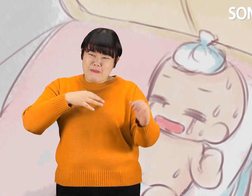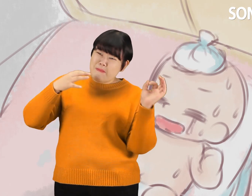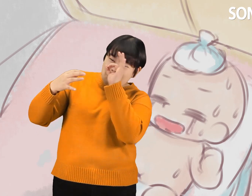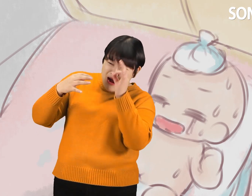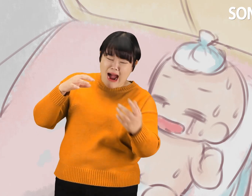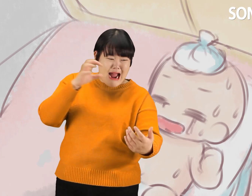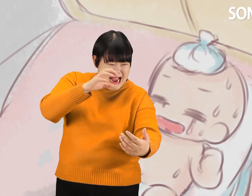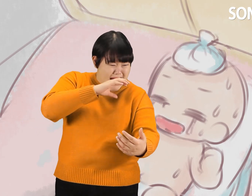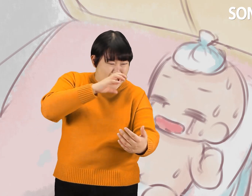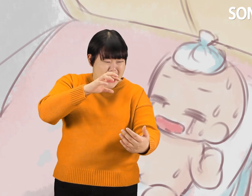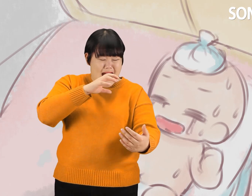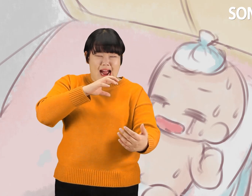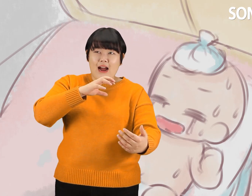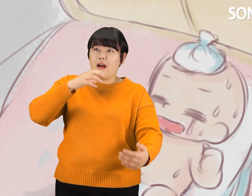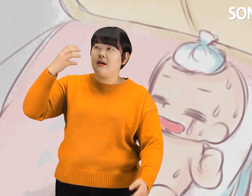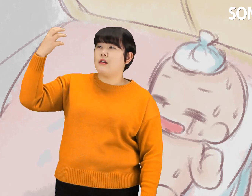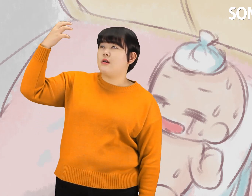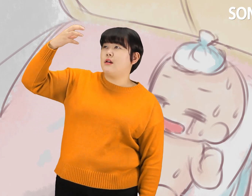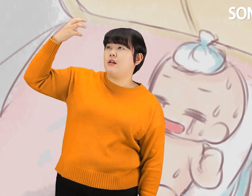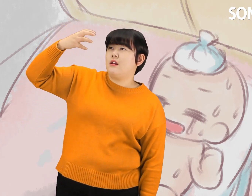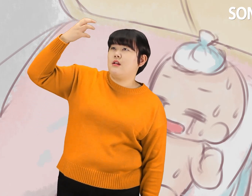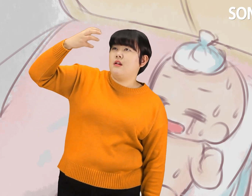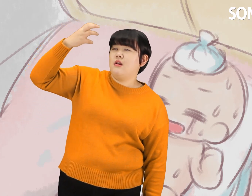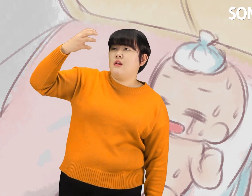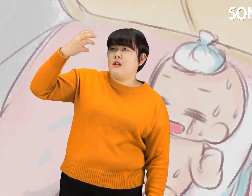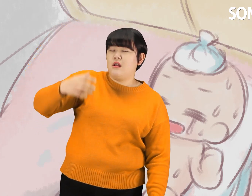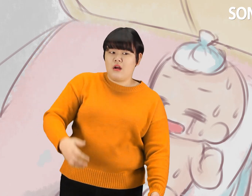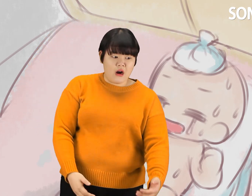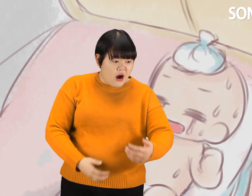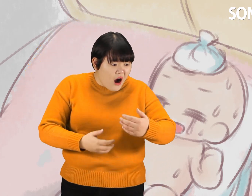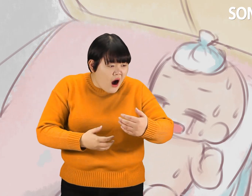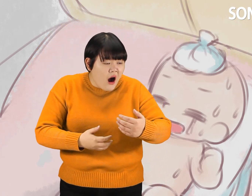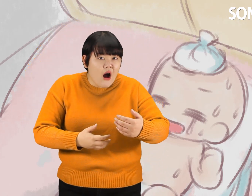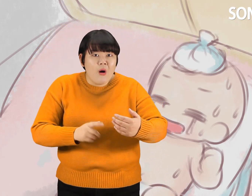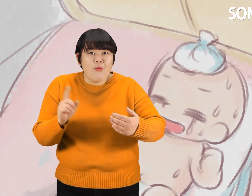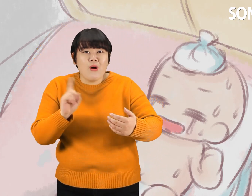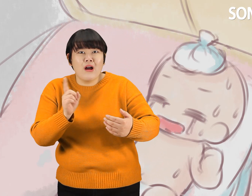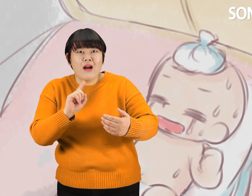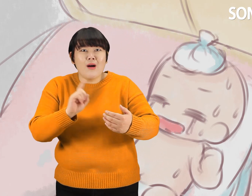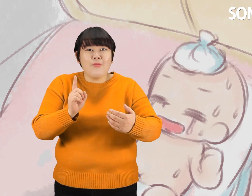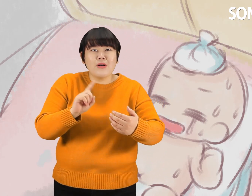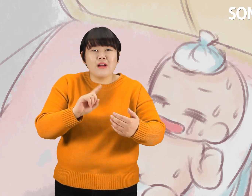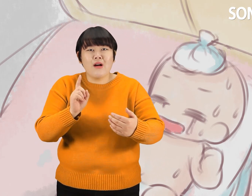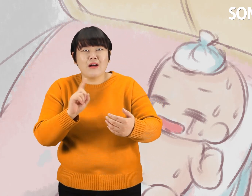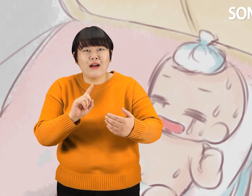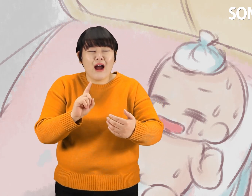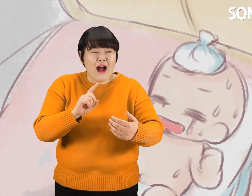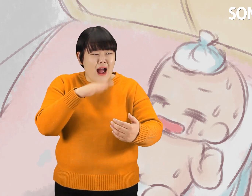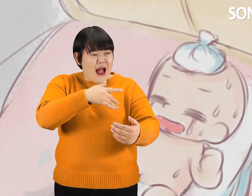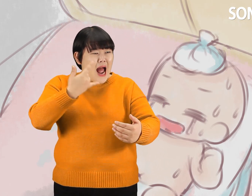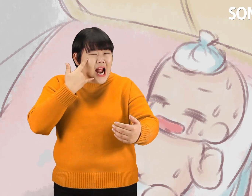しかし、ヘレンは人形を見ていない。